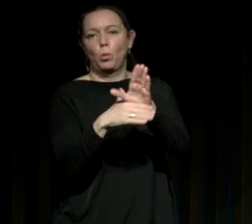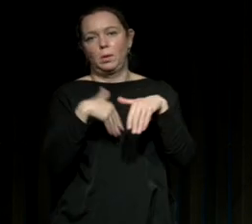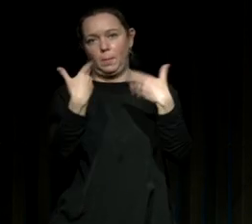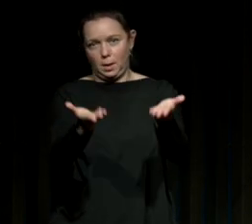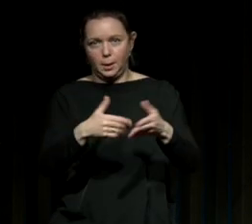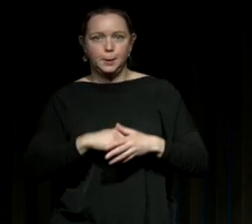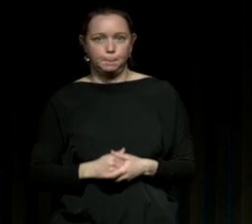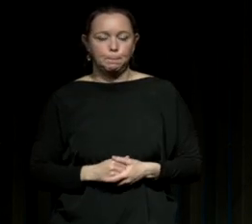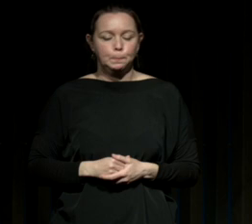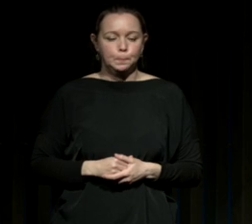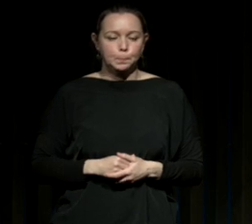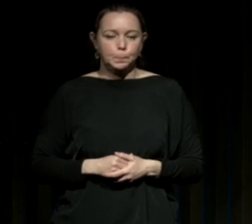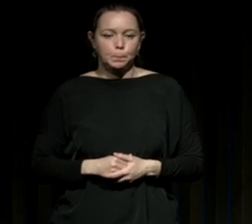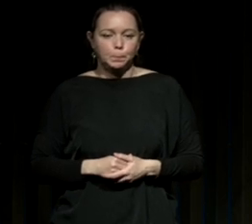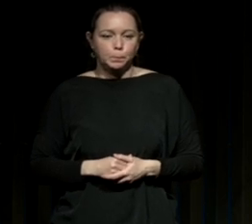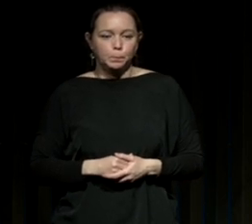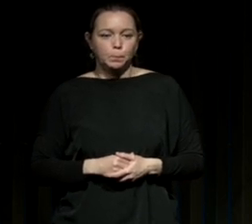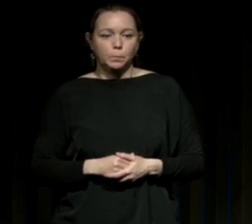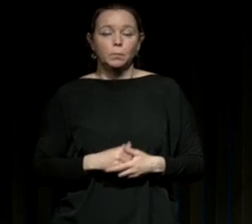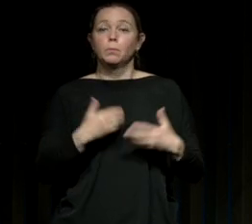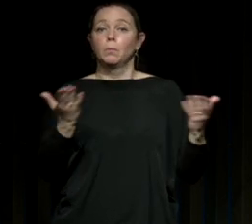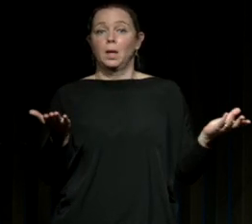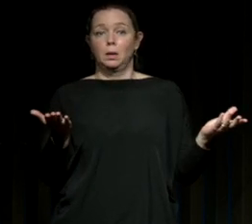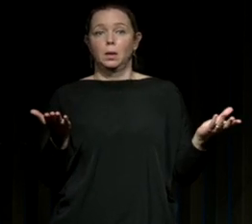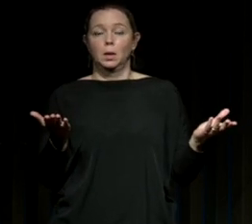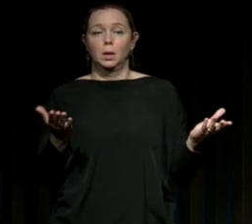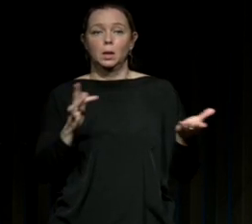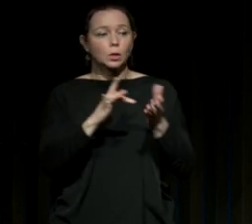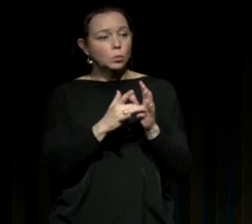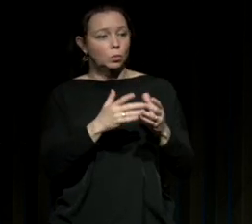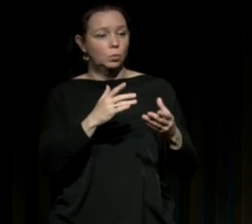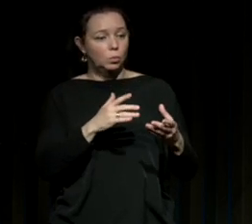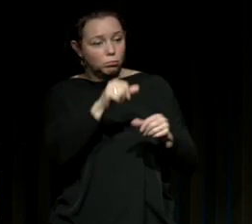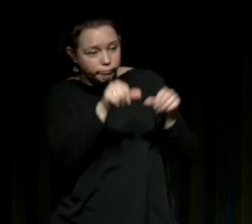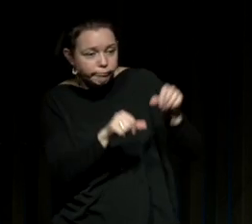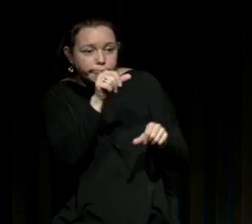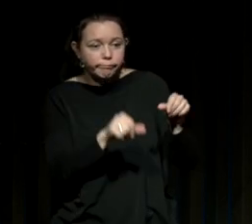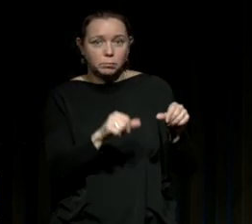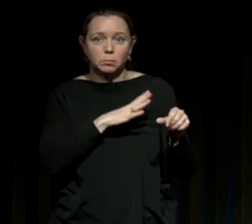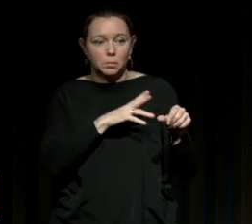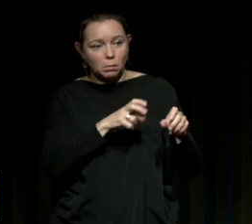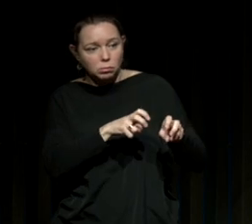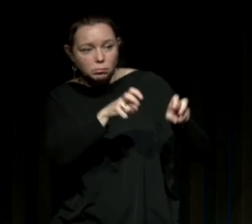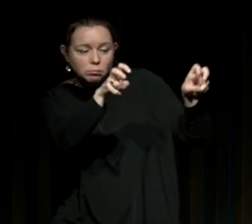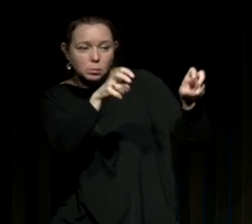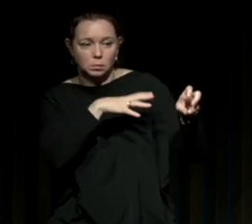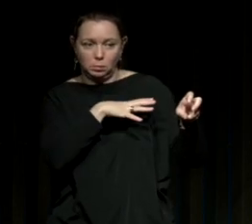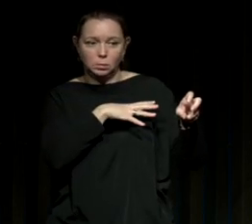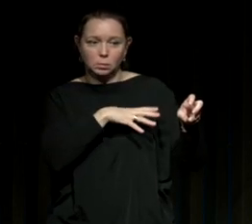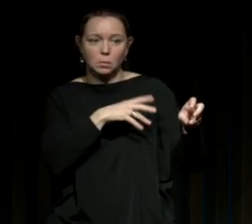l'augmentation de toutes les interventions de ces chirurgies pour maigrir surtout ce qu'on